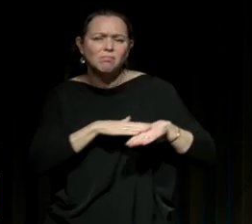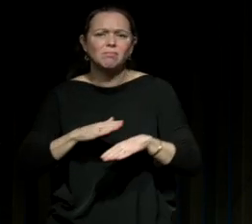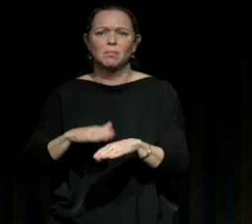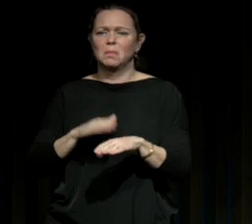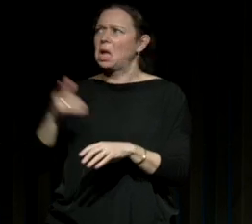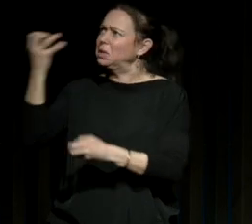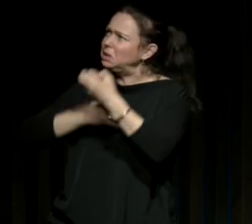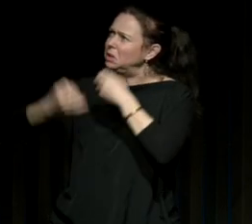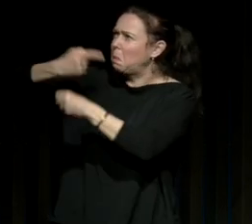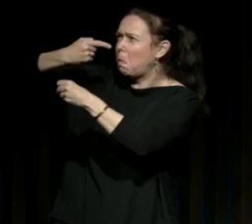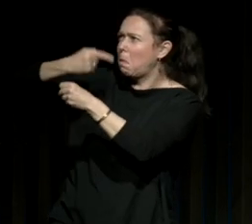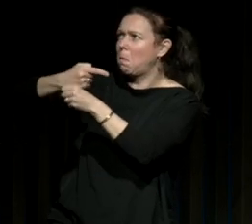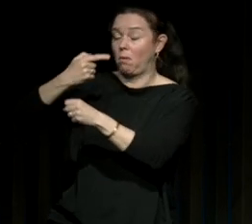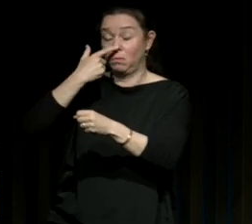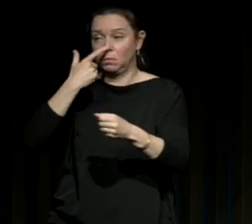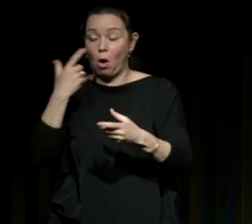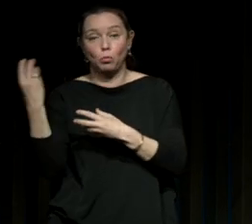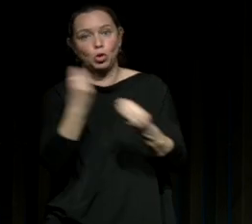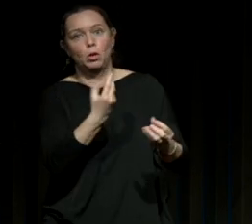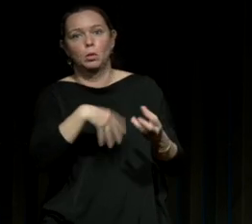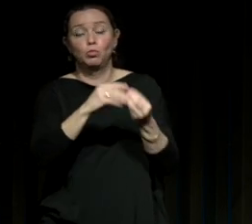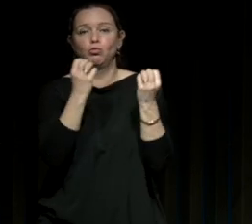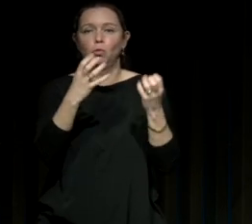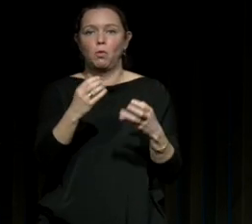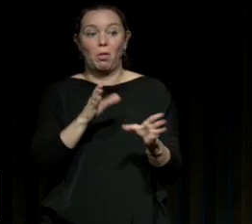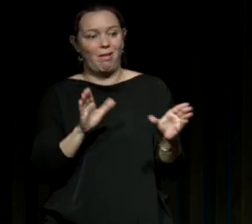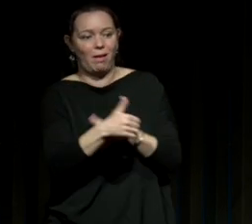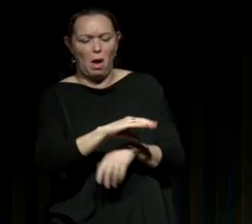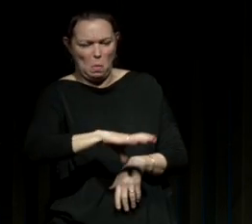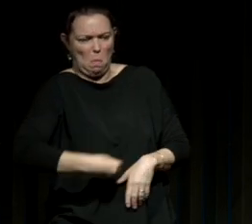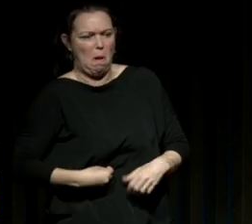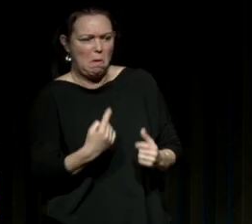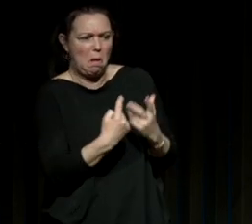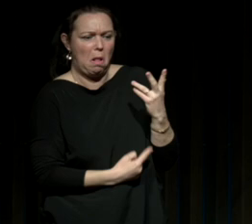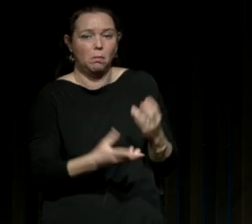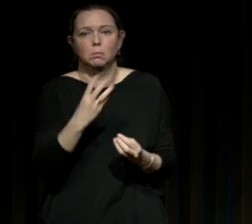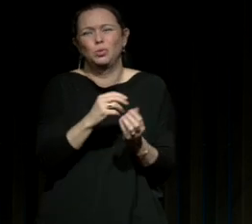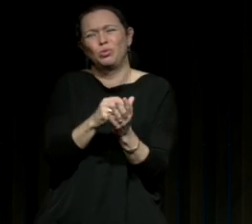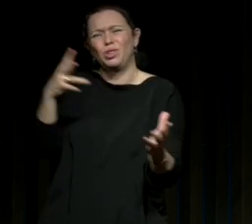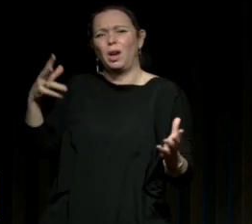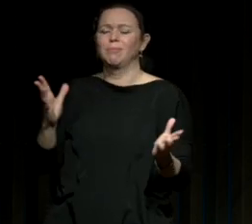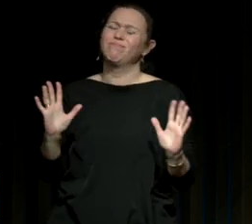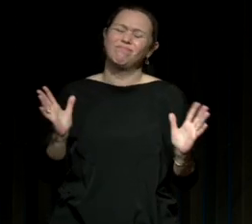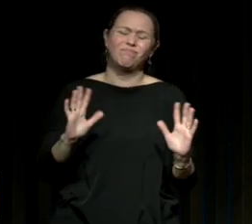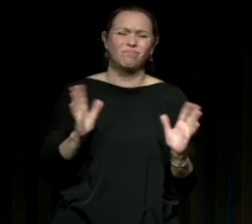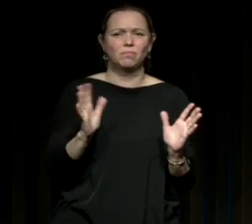parfois toujours plus culpabiliser entourent trop coûteux il faut il faut venir il faut revenir à